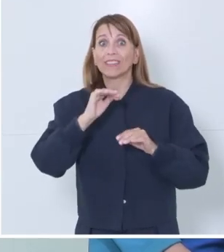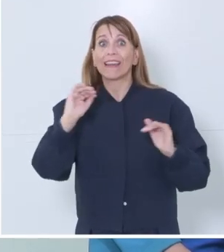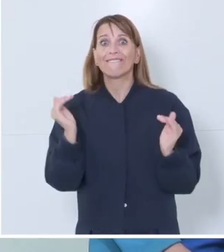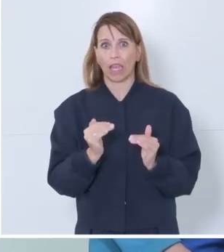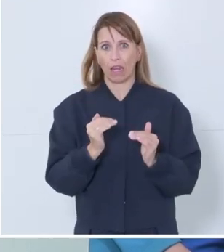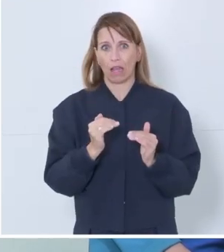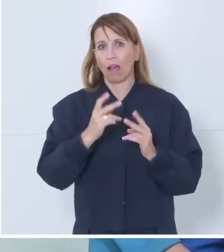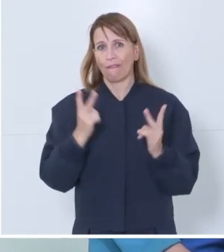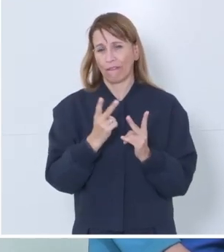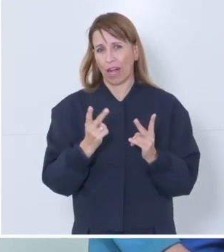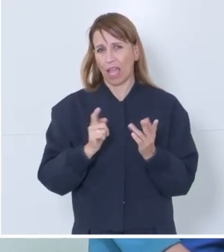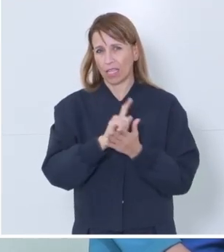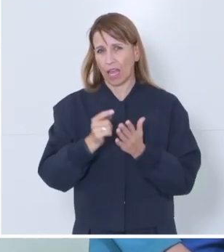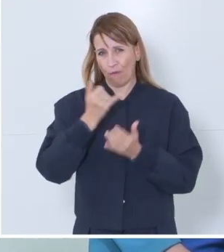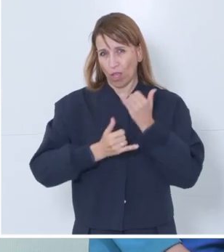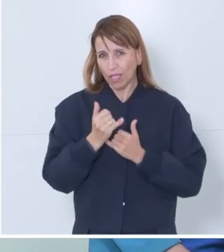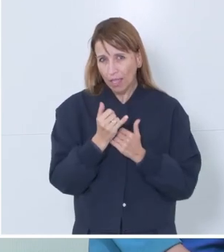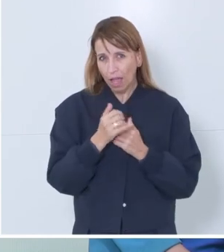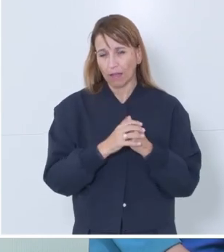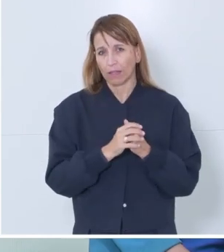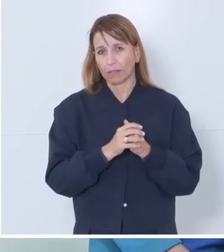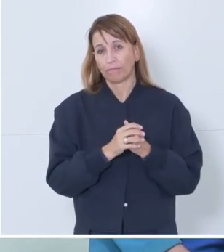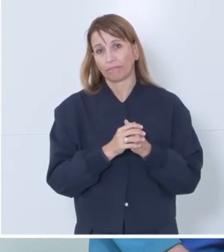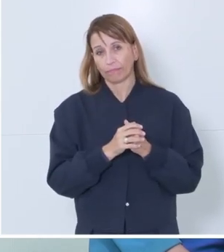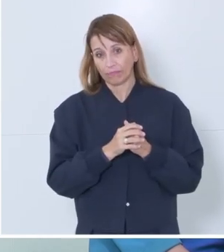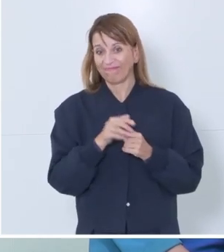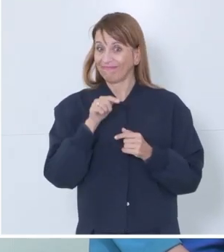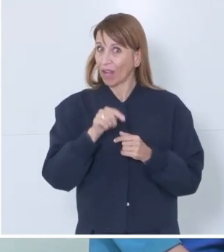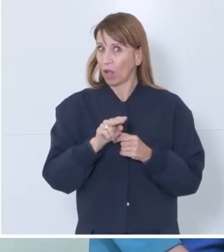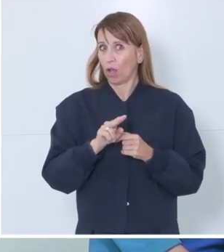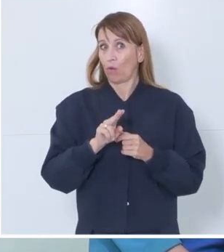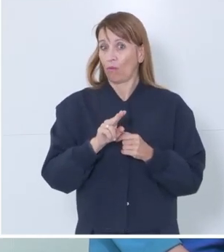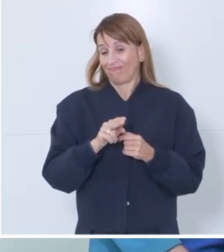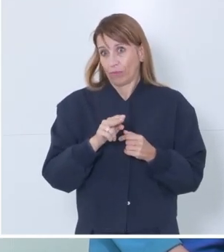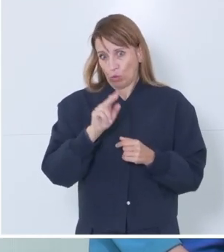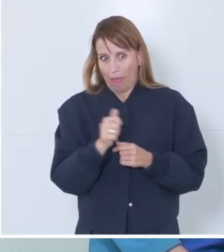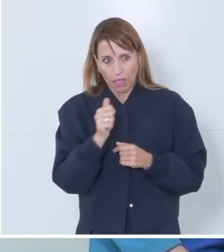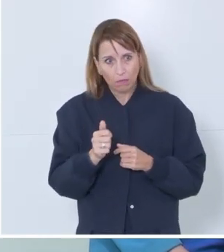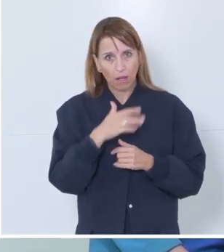Vergleichszeitraum des Vorjahres. Wir haben hier erstmals seit Jahren eine ganz andere Zahl,